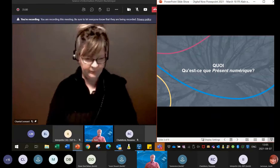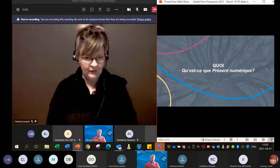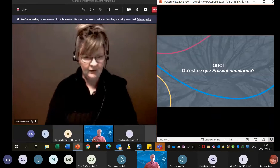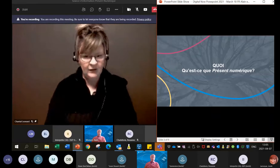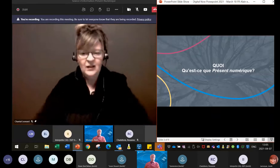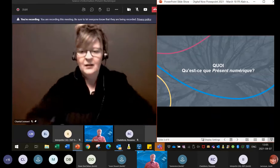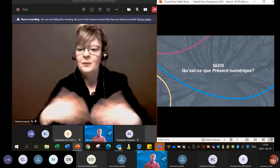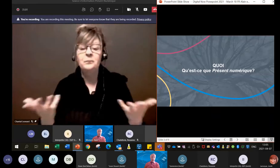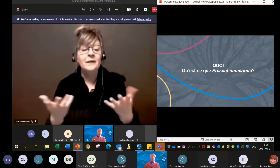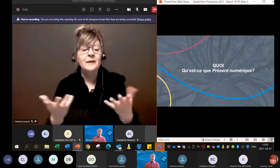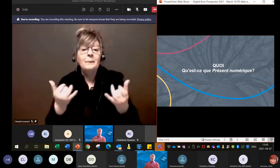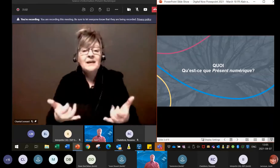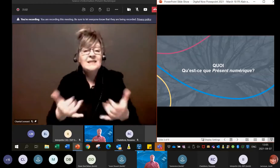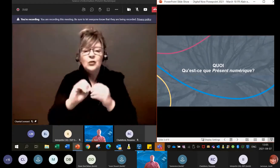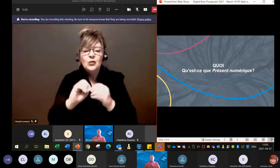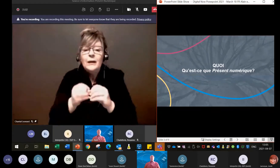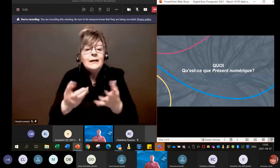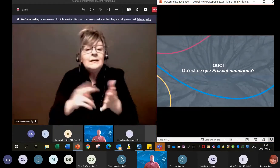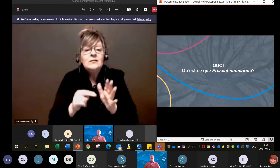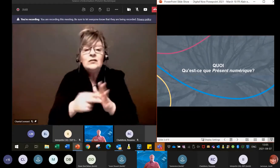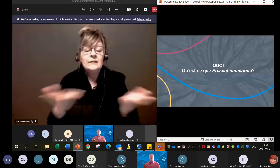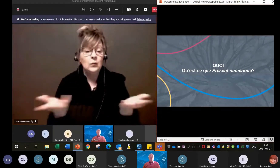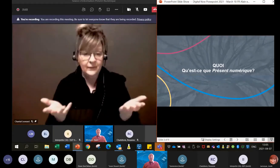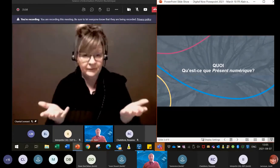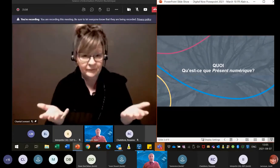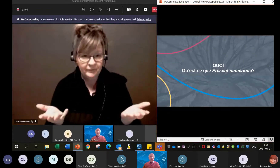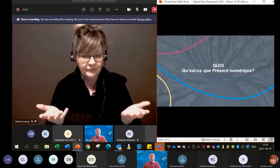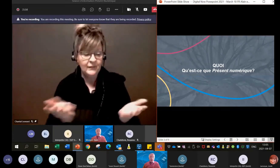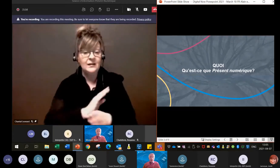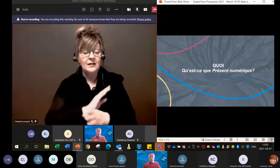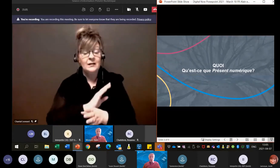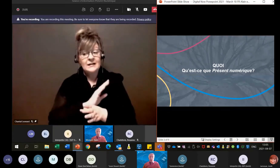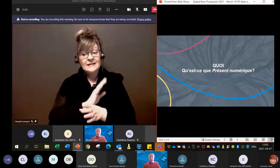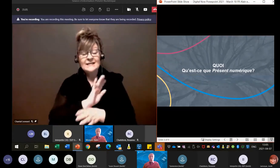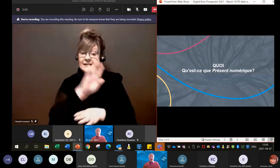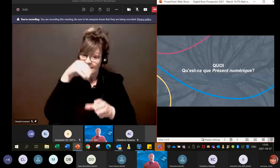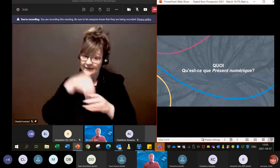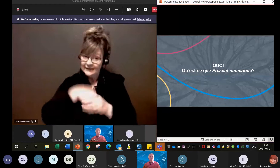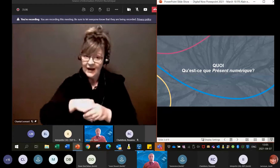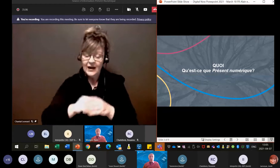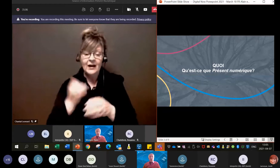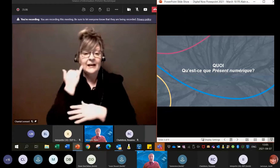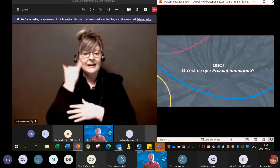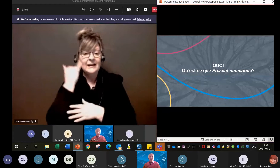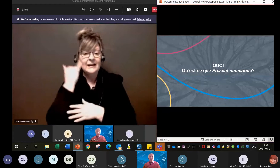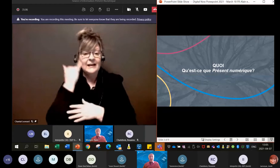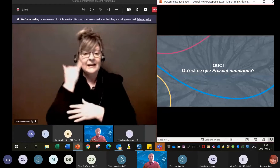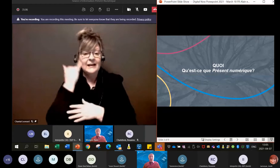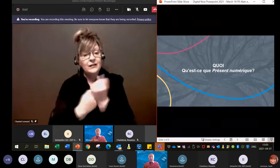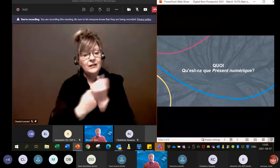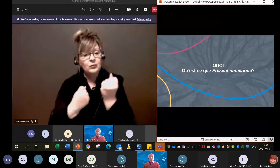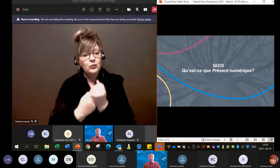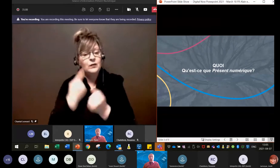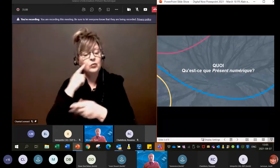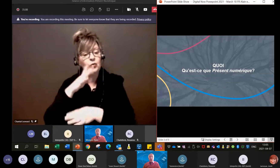Présent numérique fait partie de l’initiative d’appui aux travailleurs du